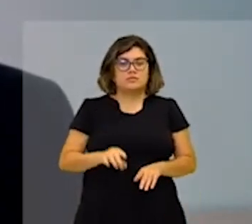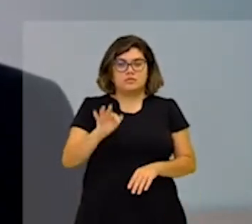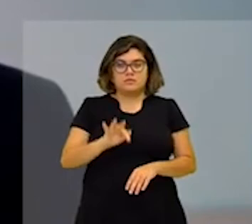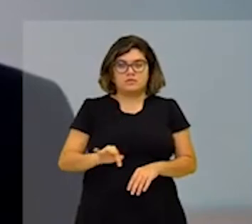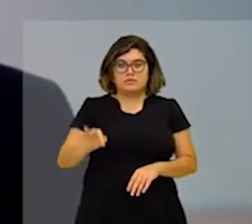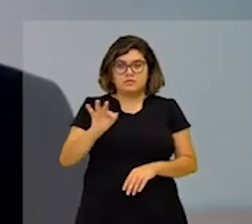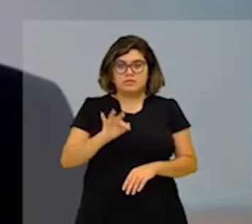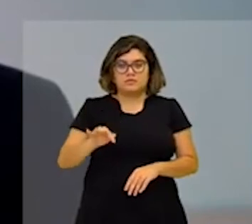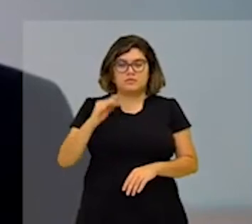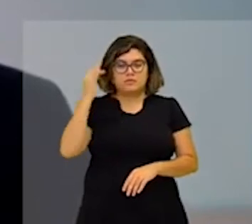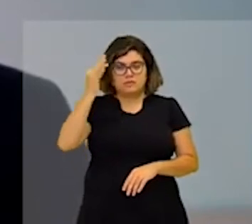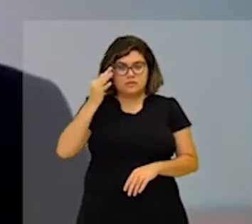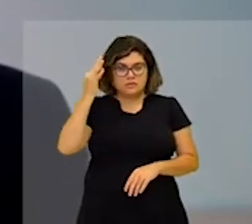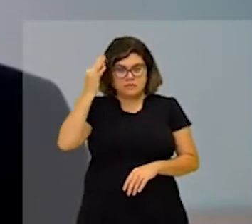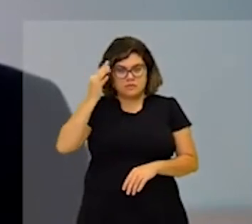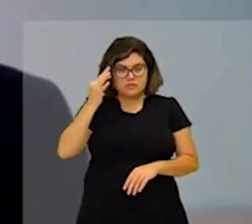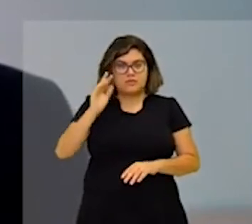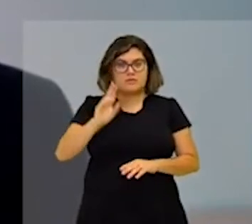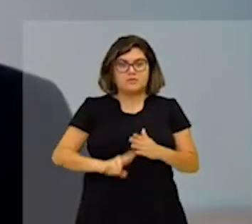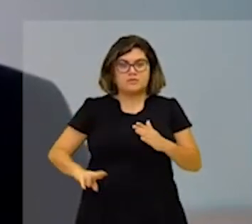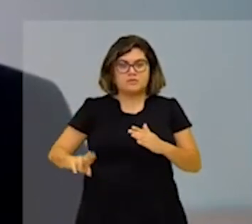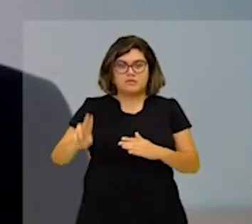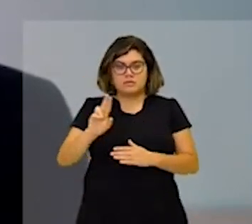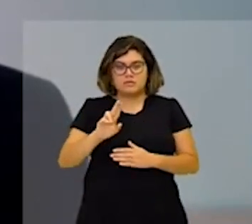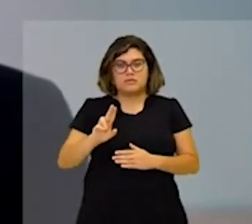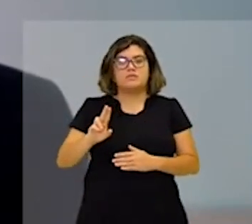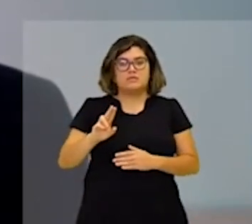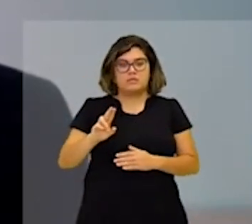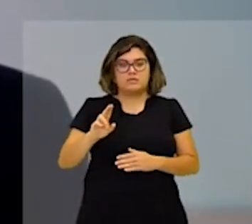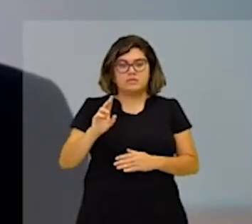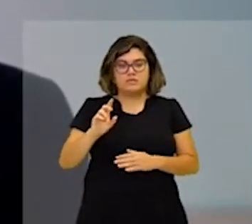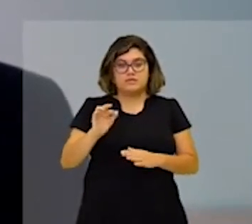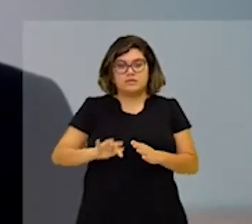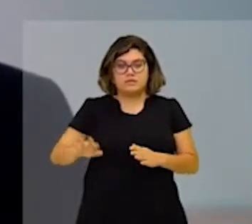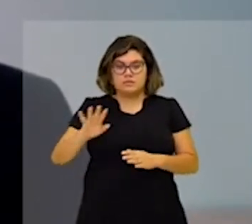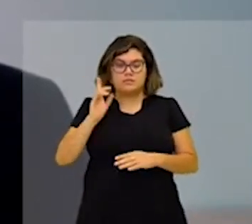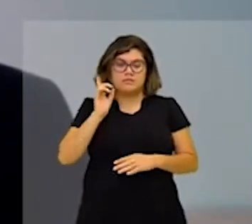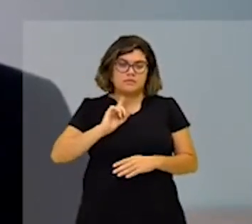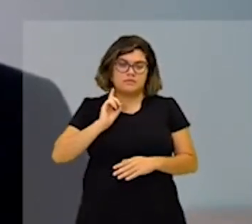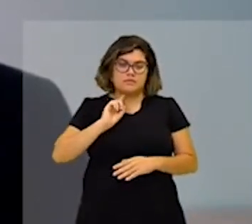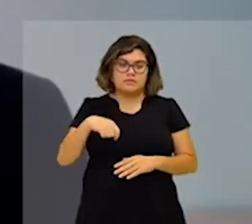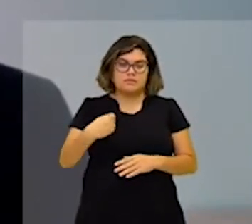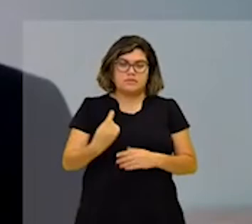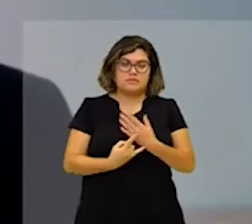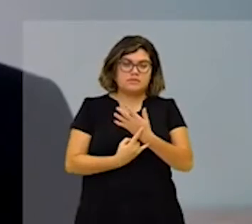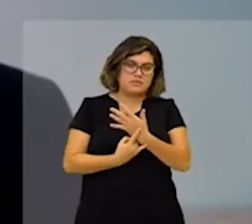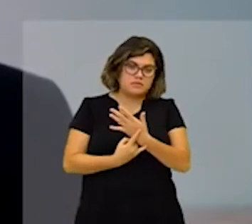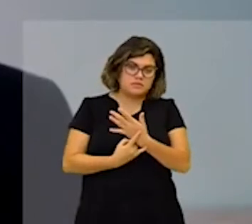ciências humanas da Universidade Federal de Minas Gerais e ex-diretor da Associação Brasileira de